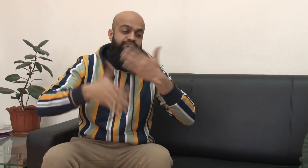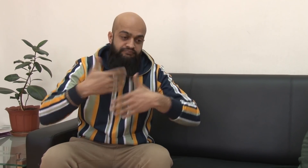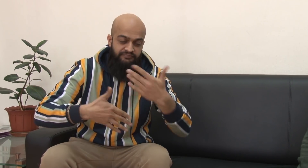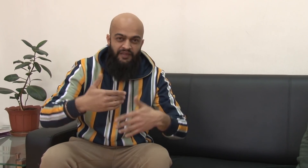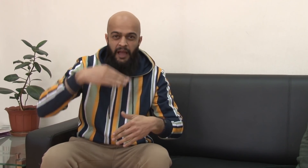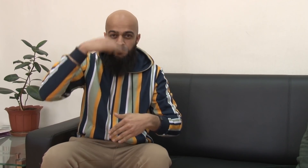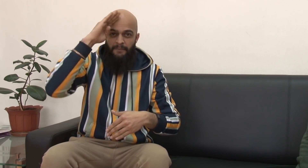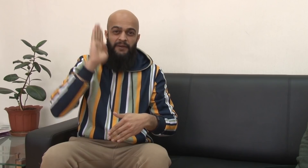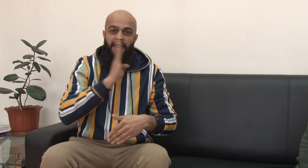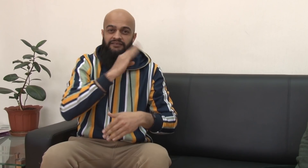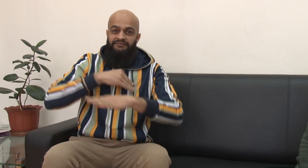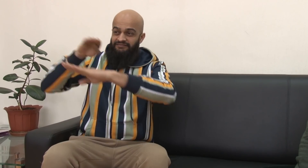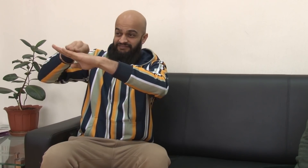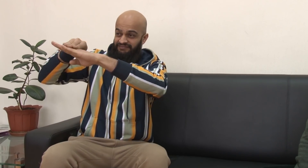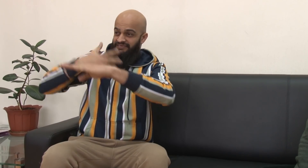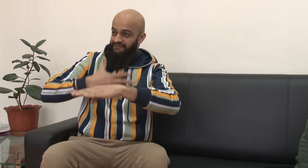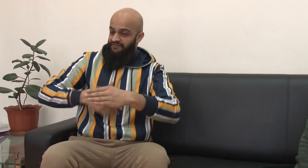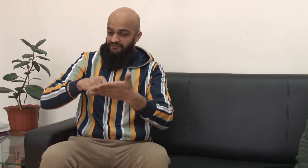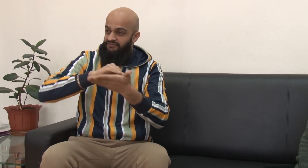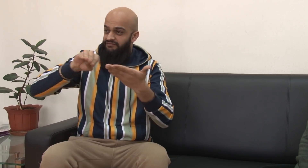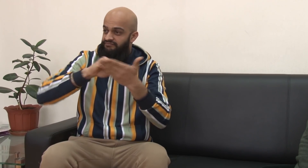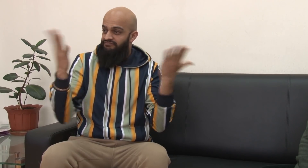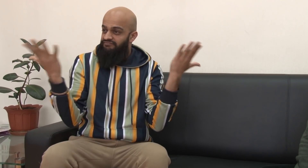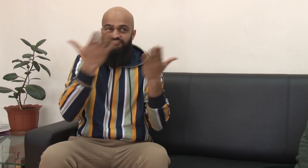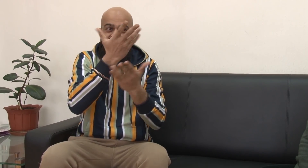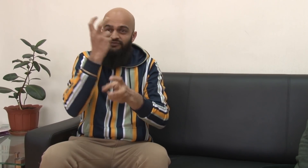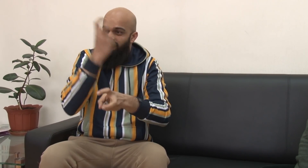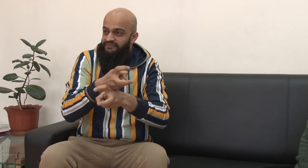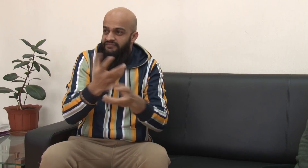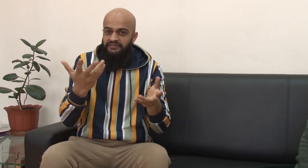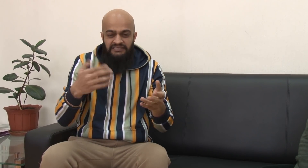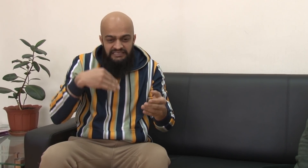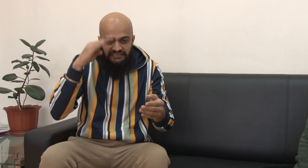Позже я пожаловался родителям, что толку от такой учебы мало.